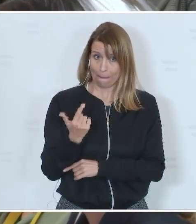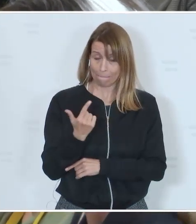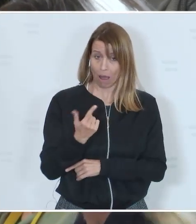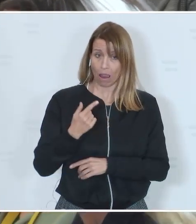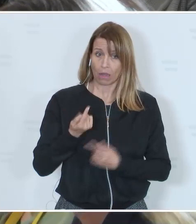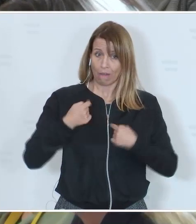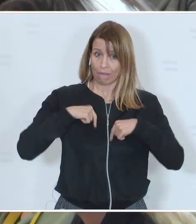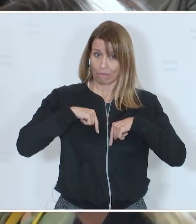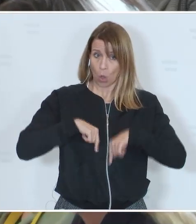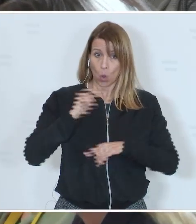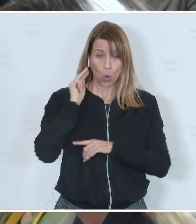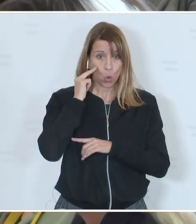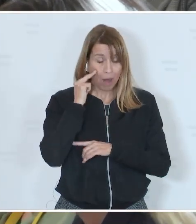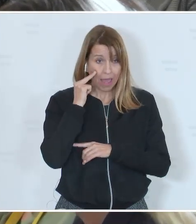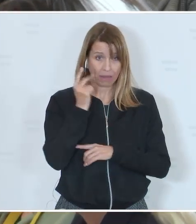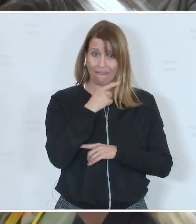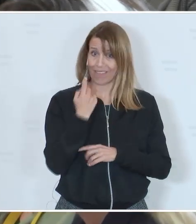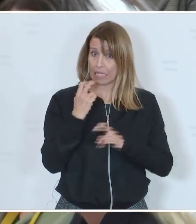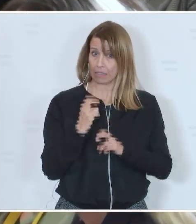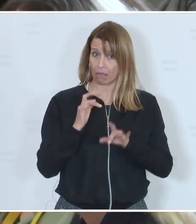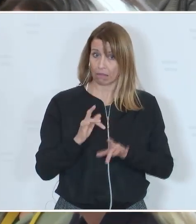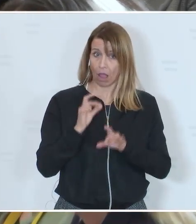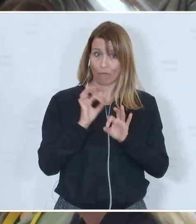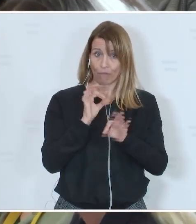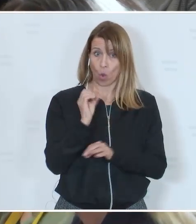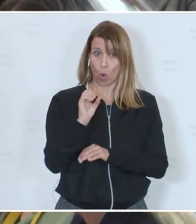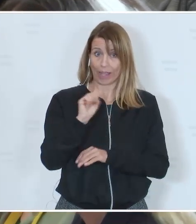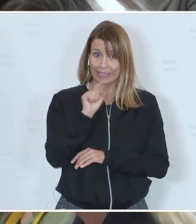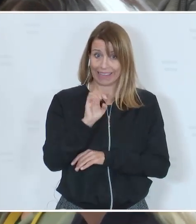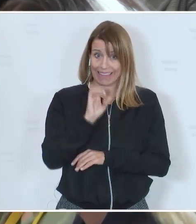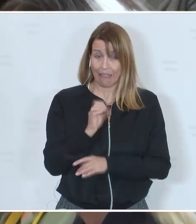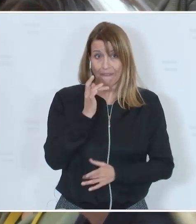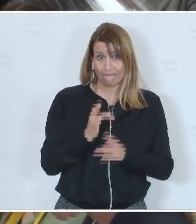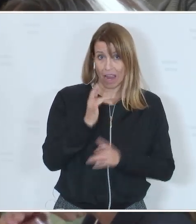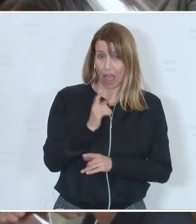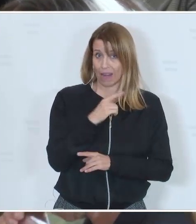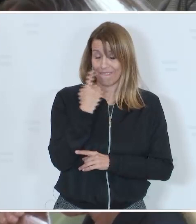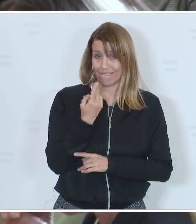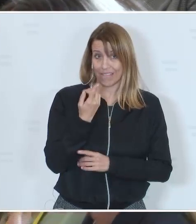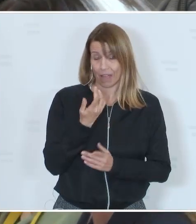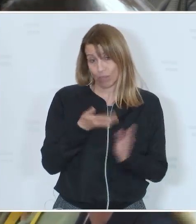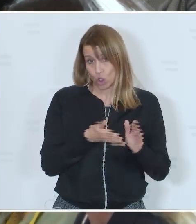was die Öffentlichkeit nicht weiß? Haben wir es uns mit den Russen verscherzt? Legen